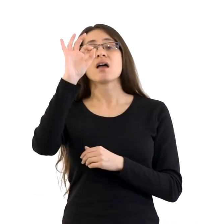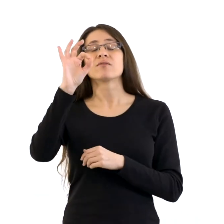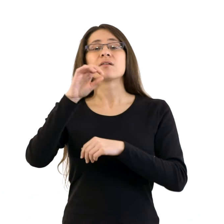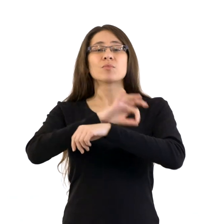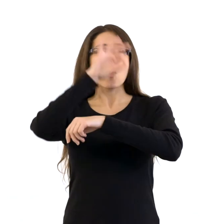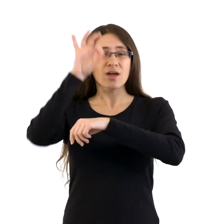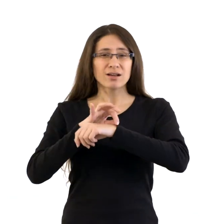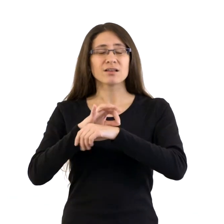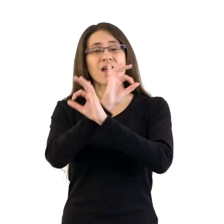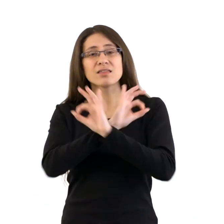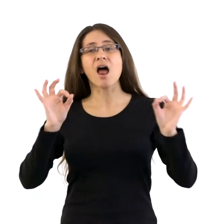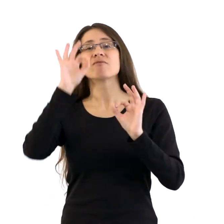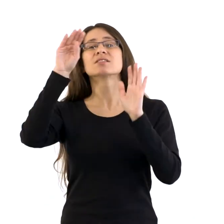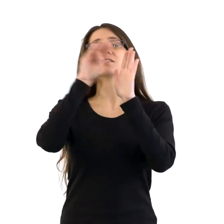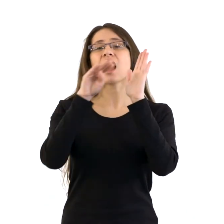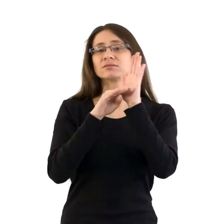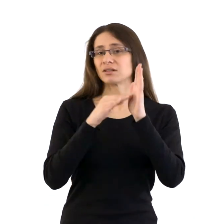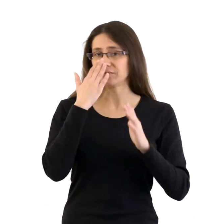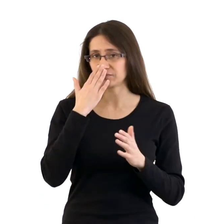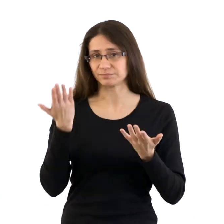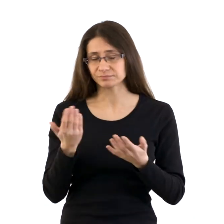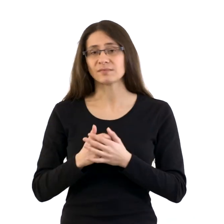Zasady projektowania uniwersalnego: